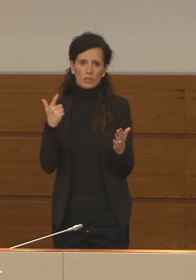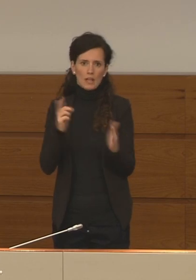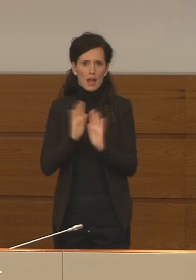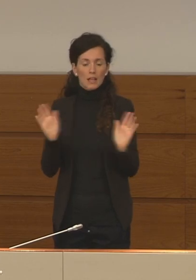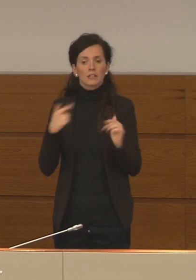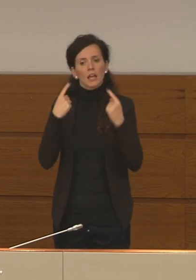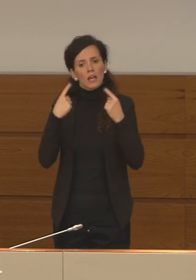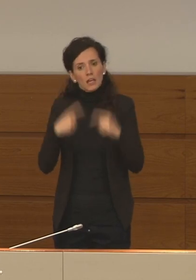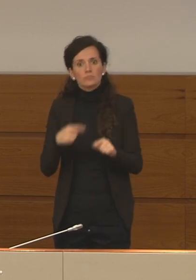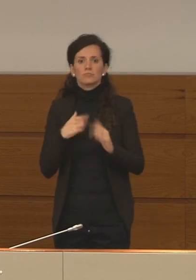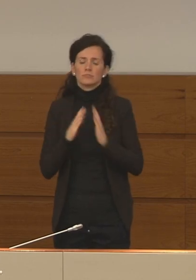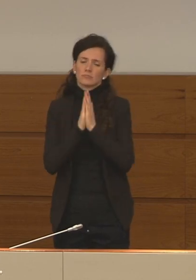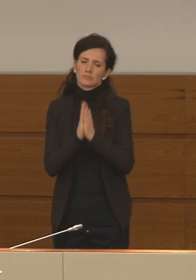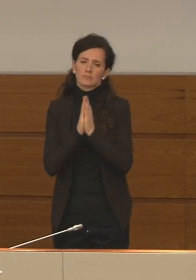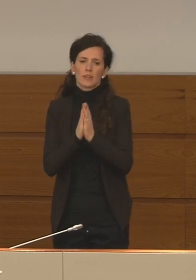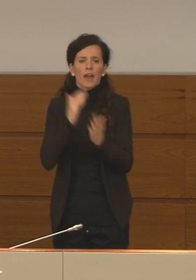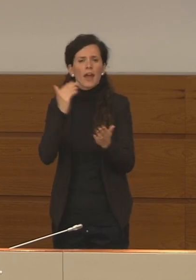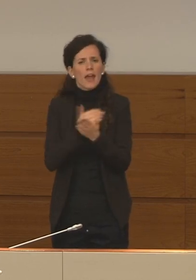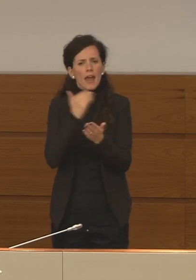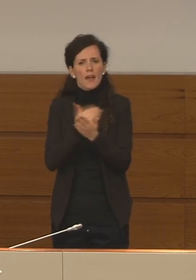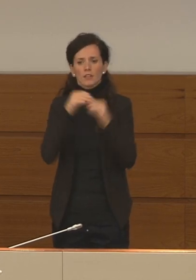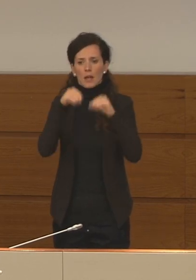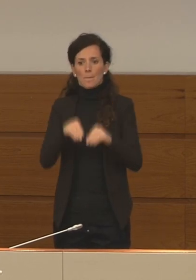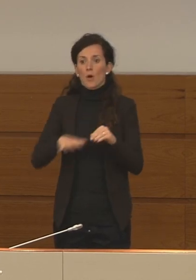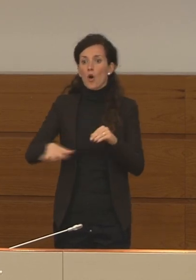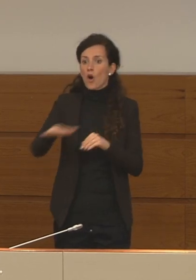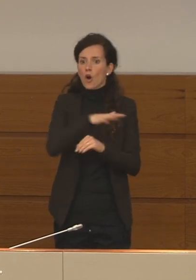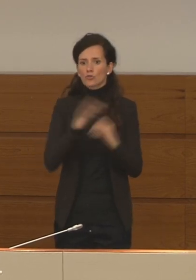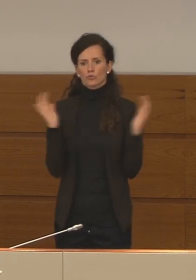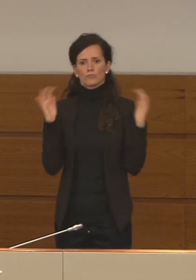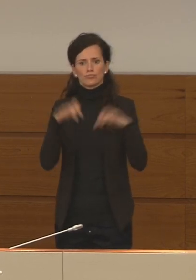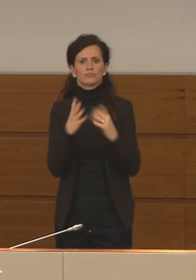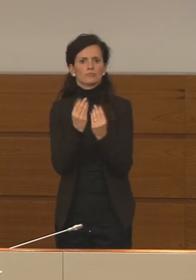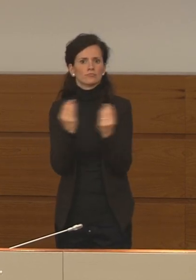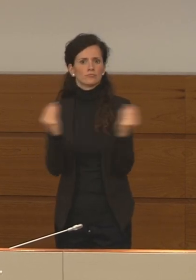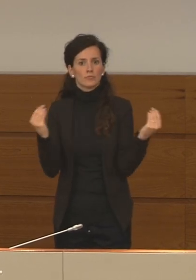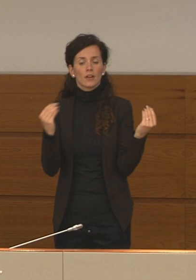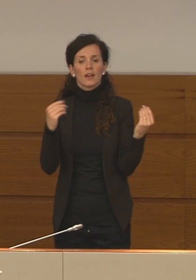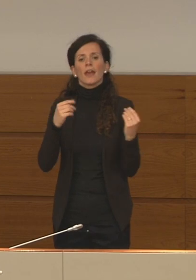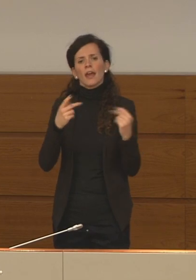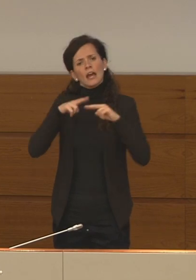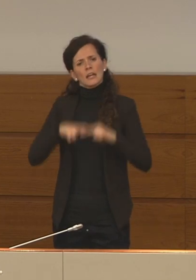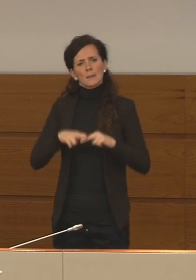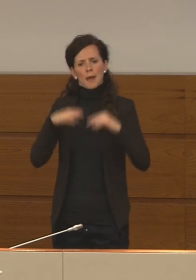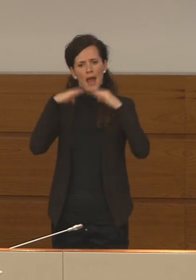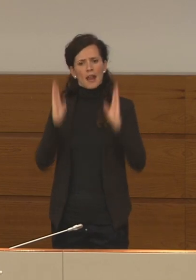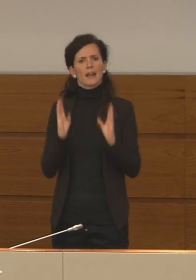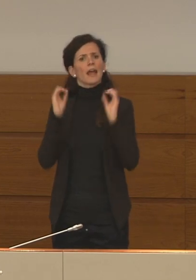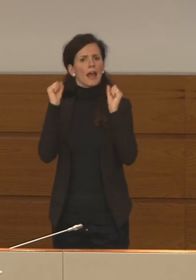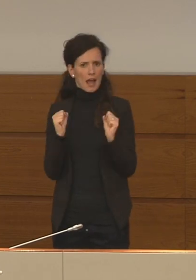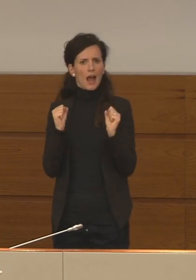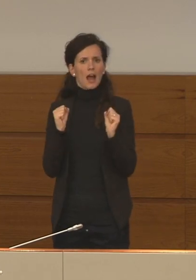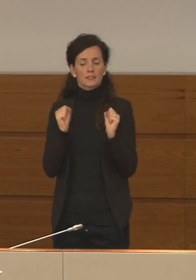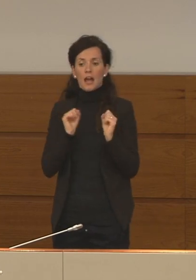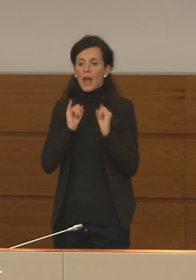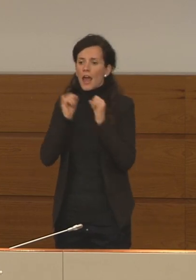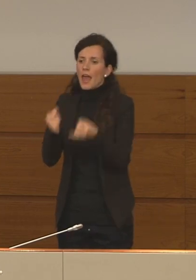quindi una raccomandazione a evitare luoghi affollati e a stare nella propria abitazione uscendo per delle funzioni minime che